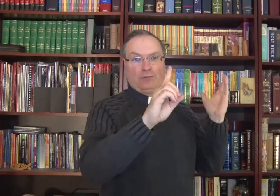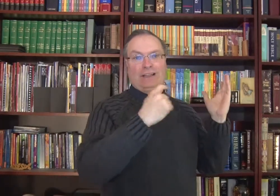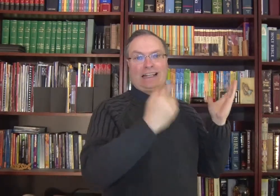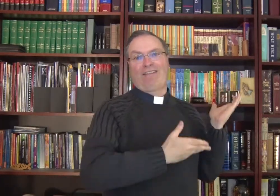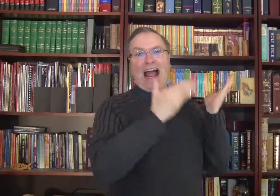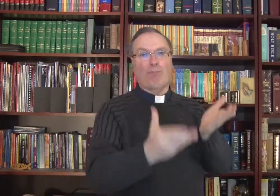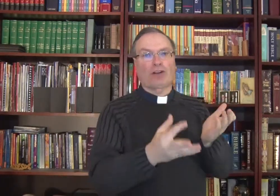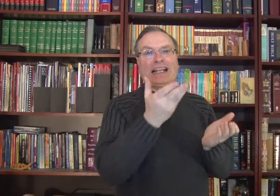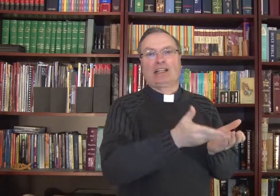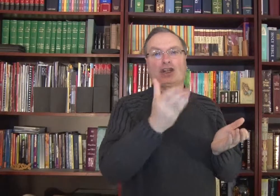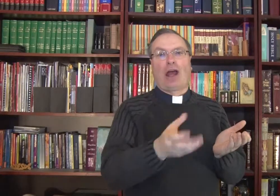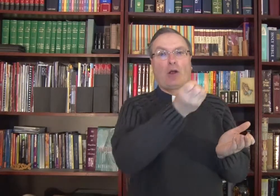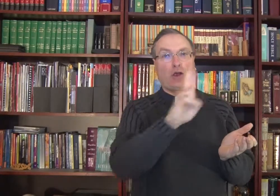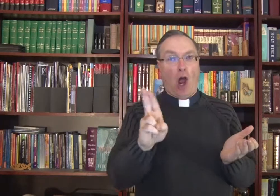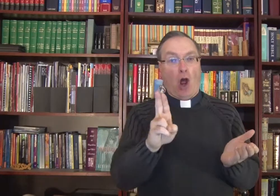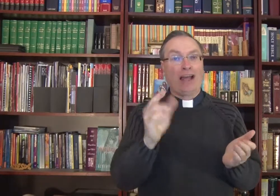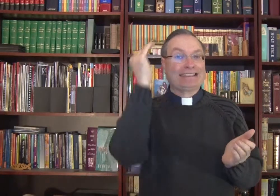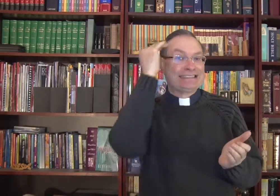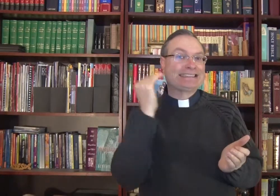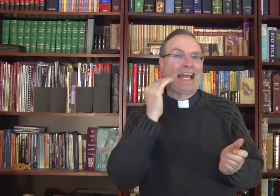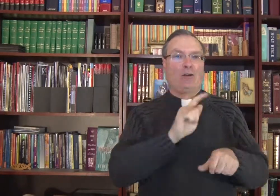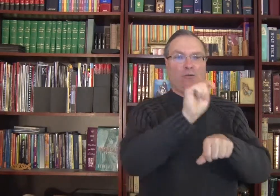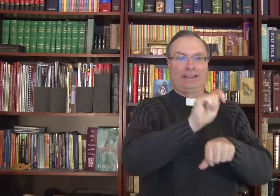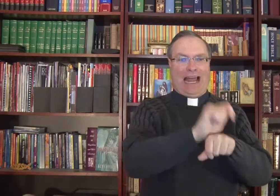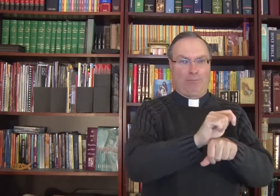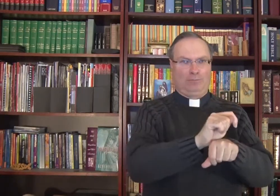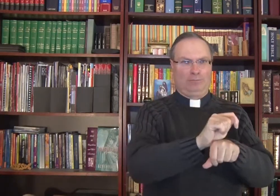et avait apporté les objets d’or saint du temple.